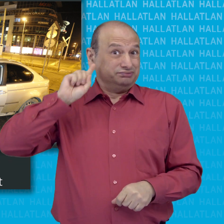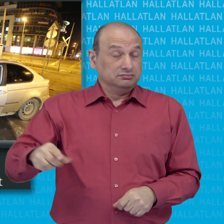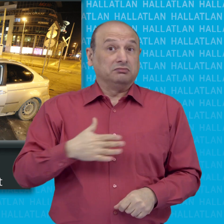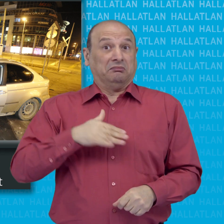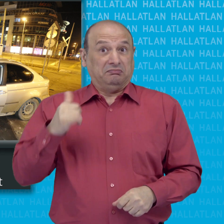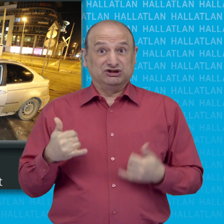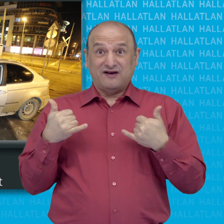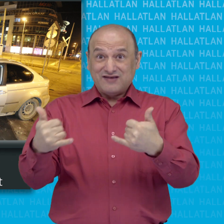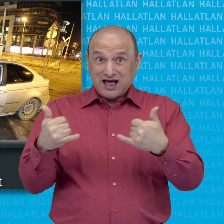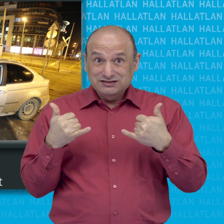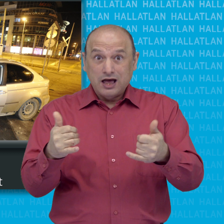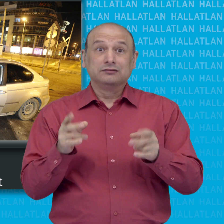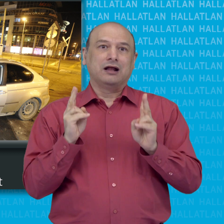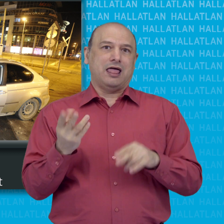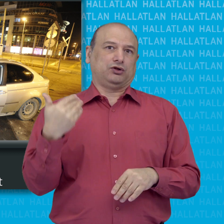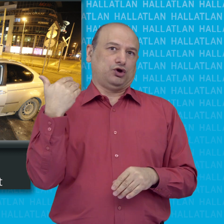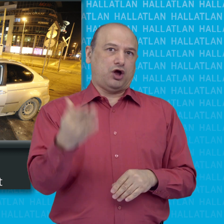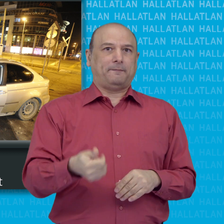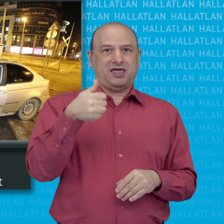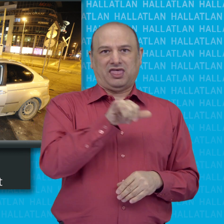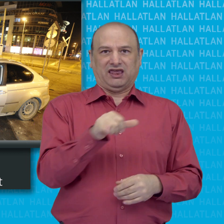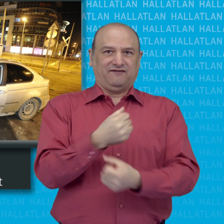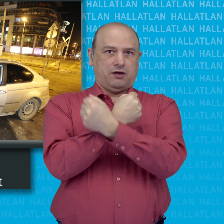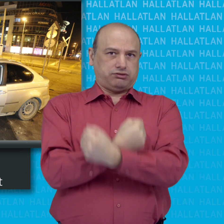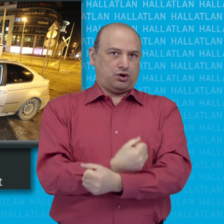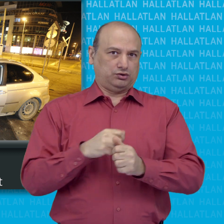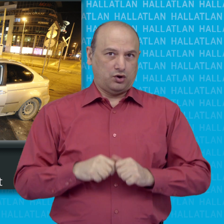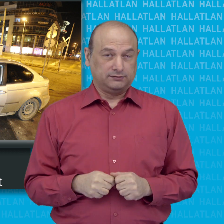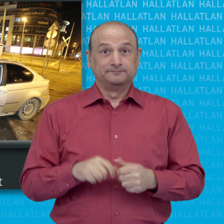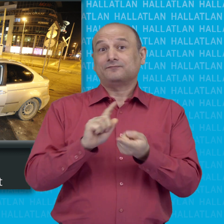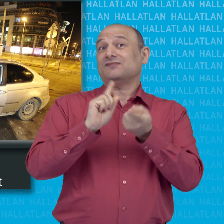akkor egy évig terjedő szabadságvesztéssel fenyeget vétség miatt,